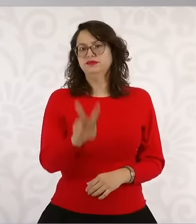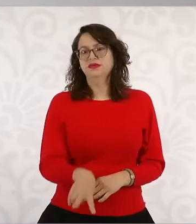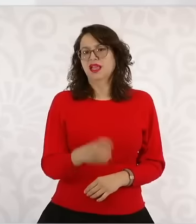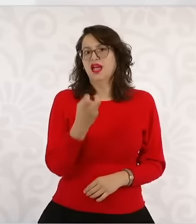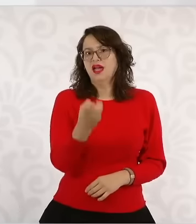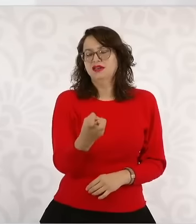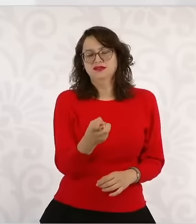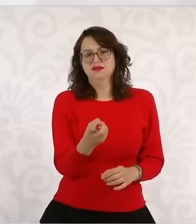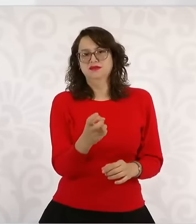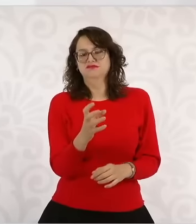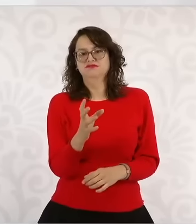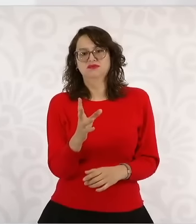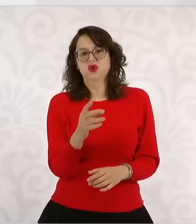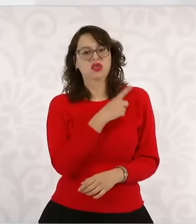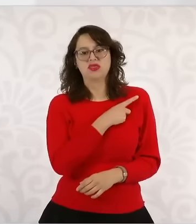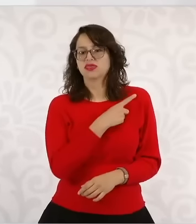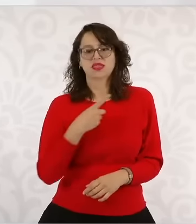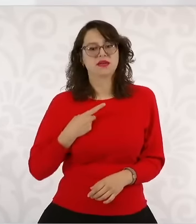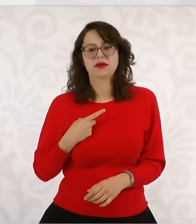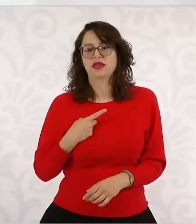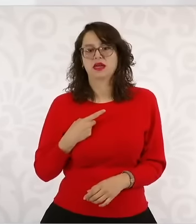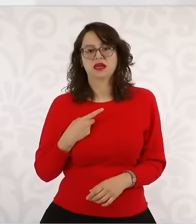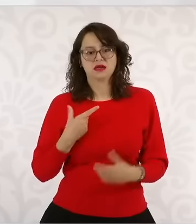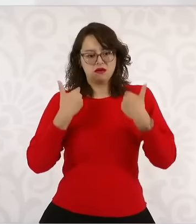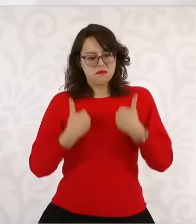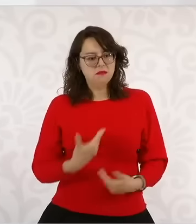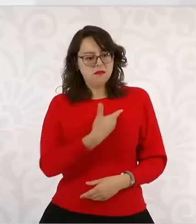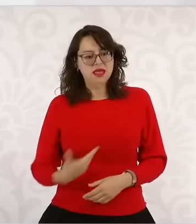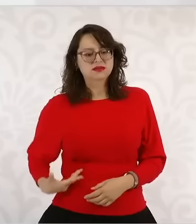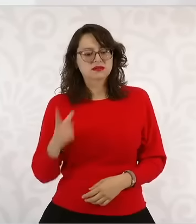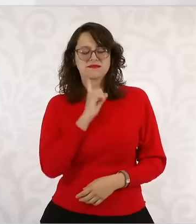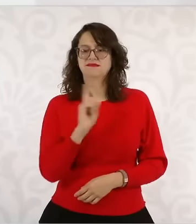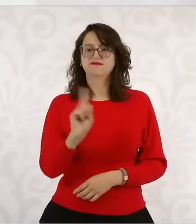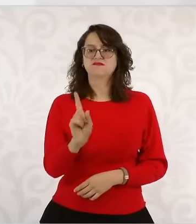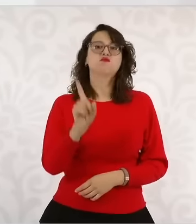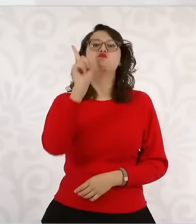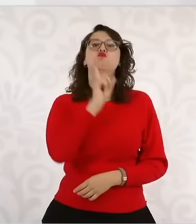nuestro país y no lo digo como presidenta, sino como mujer y en la representación de